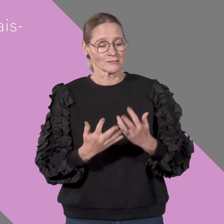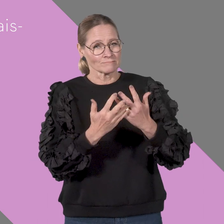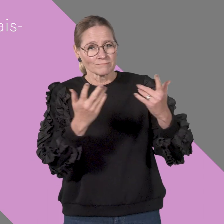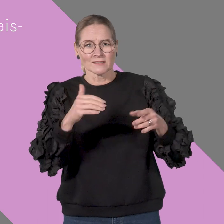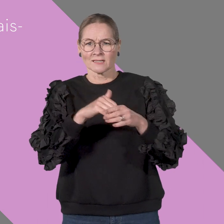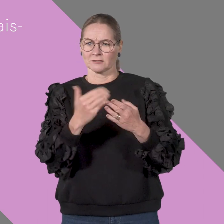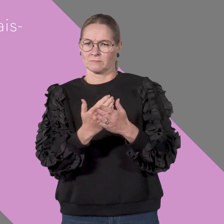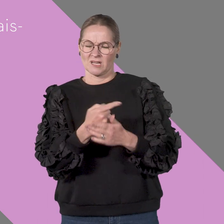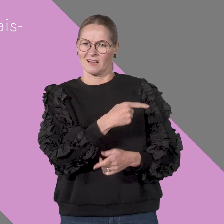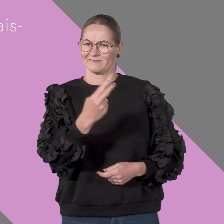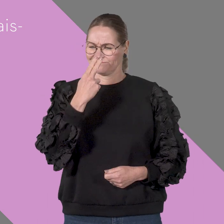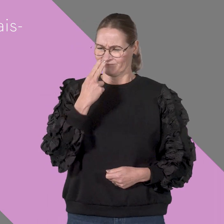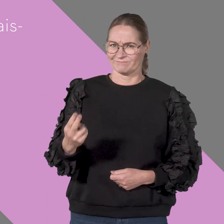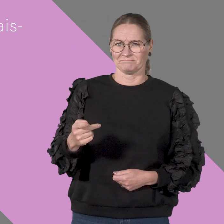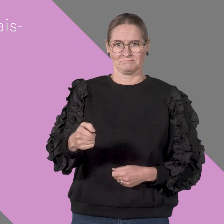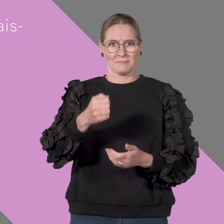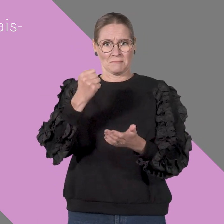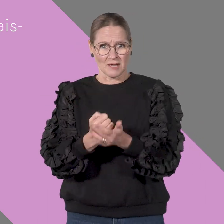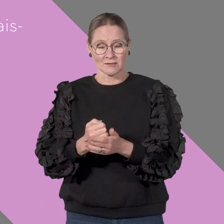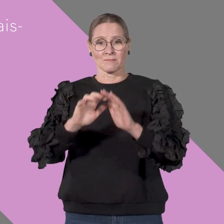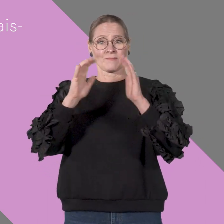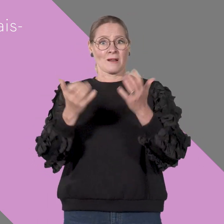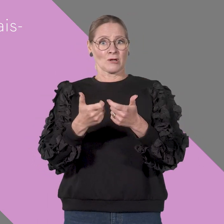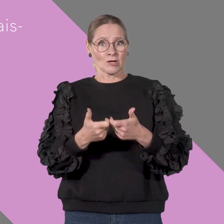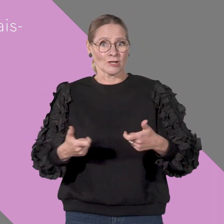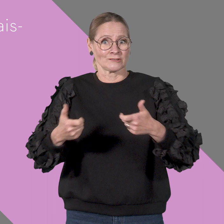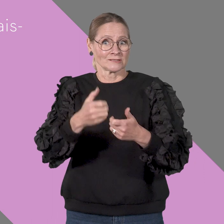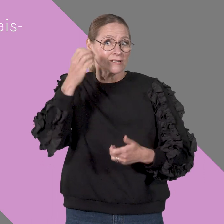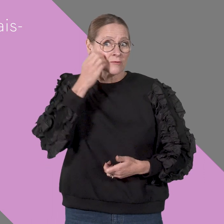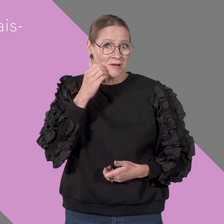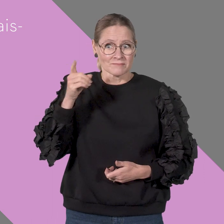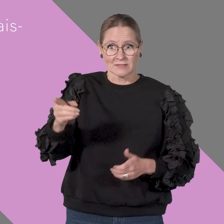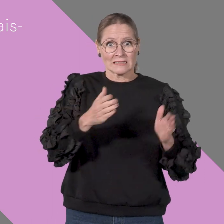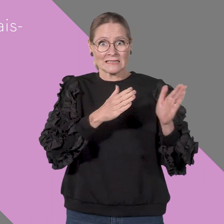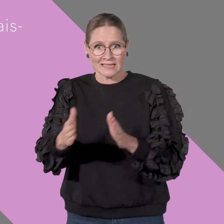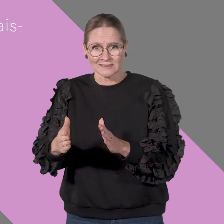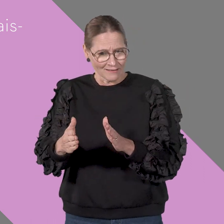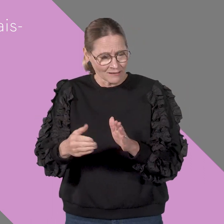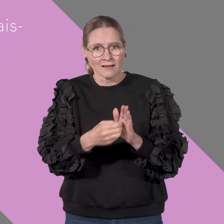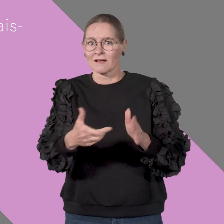Moni jäsenmaa katsoi, että päätös järjestää maailmankongressi UAE:ssa -